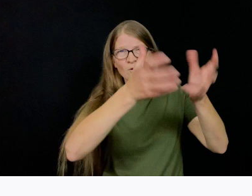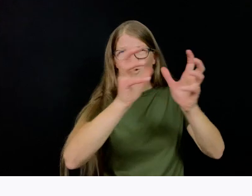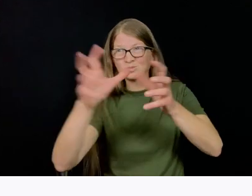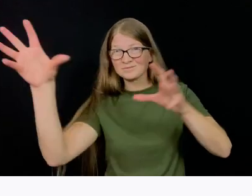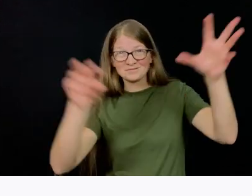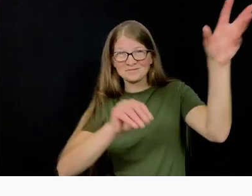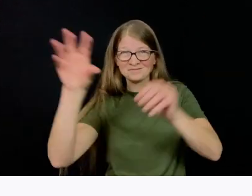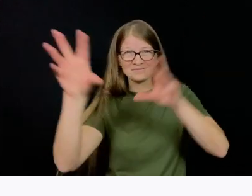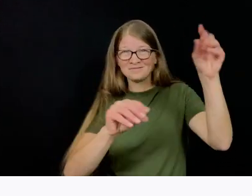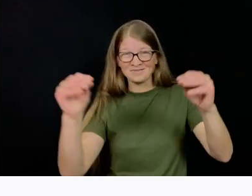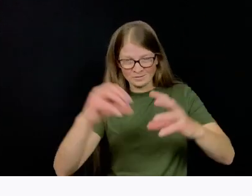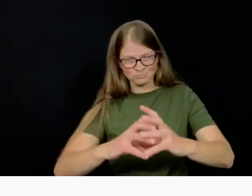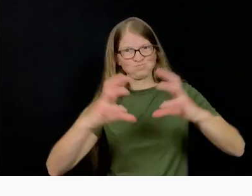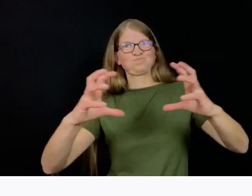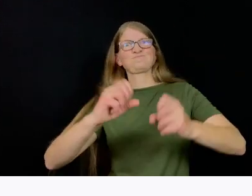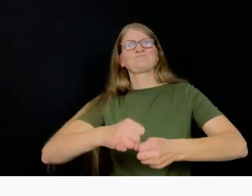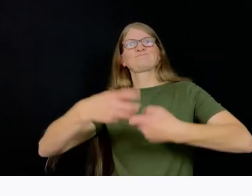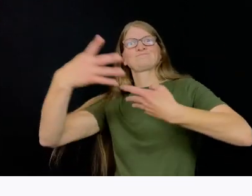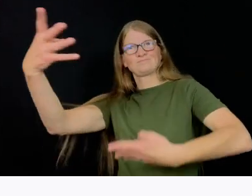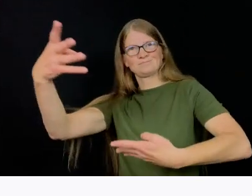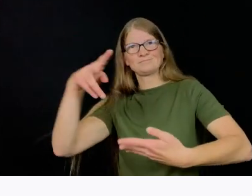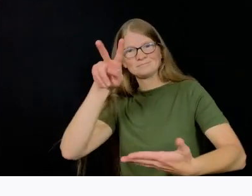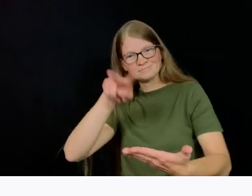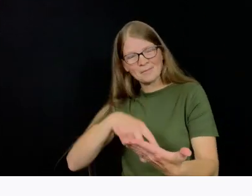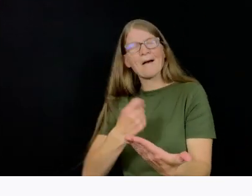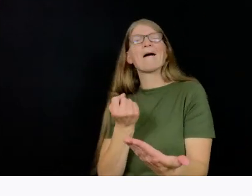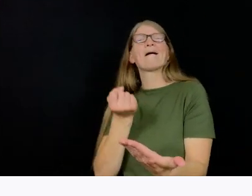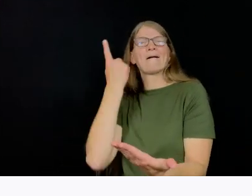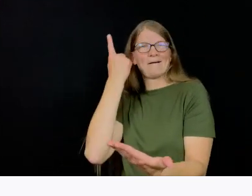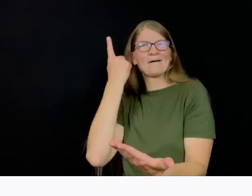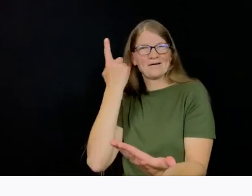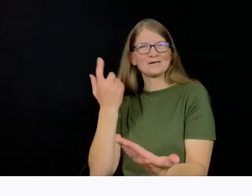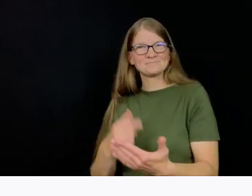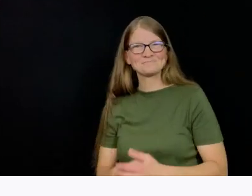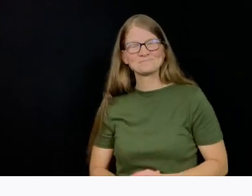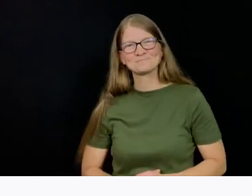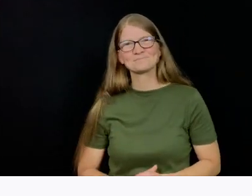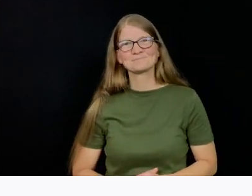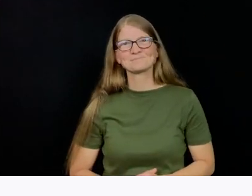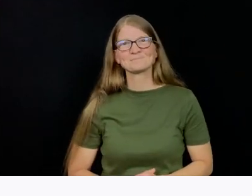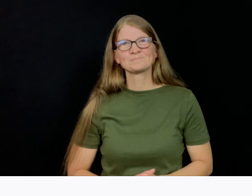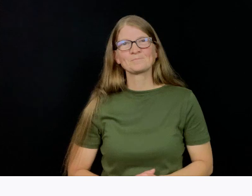بحيث يمكنني أنا وأنتم فهمها بسهولة في كلا المثالين